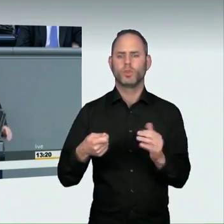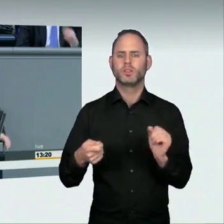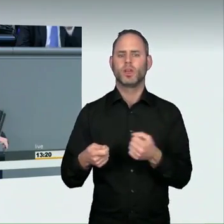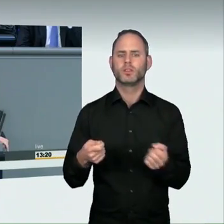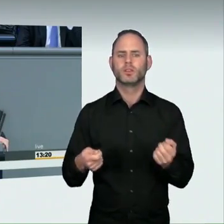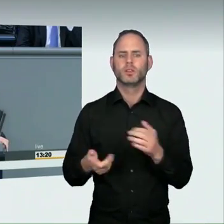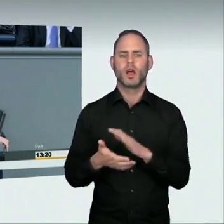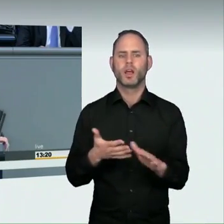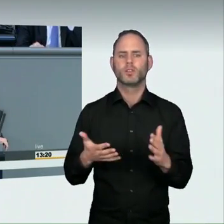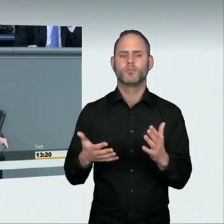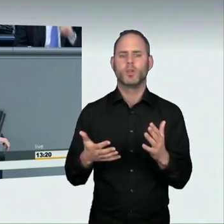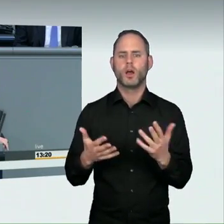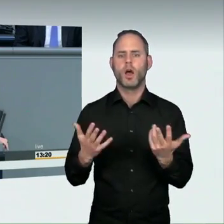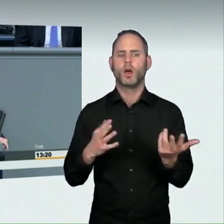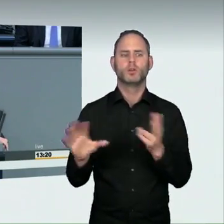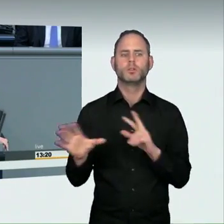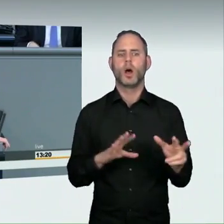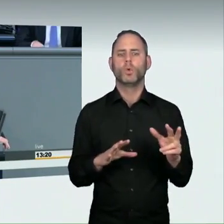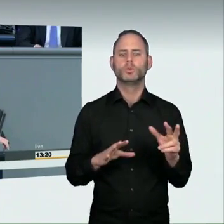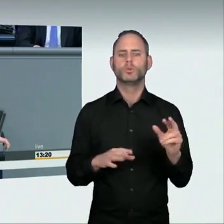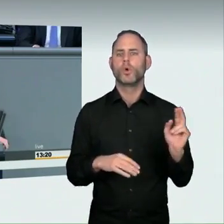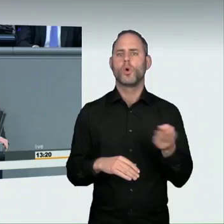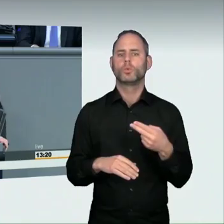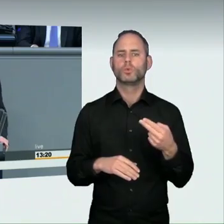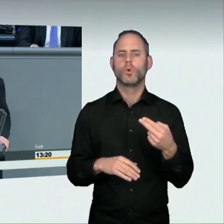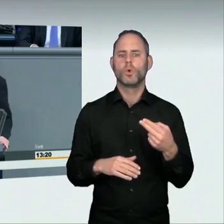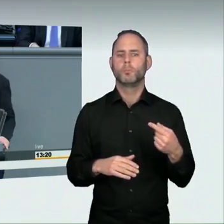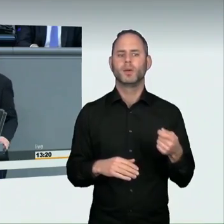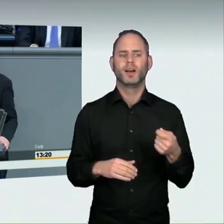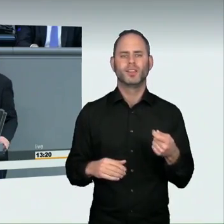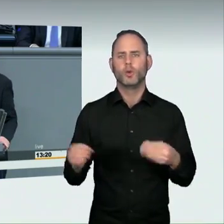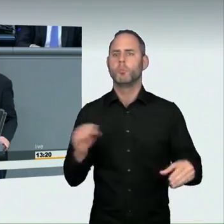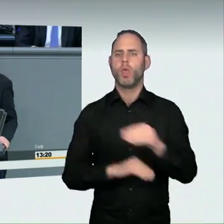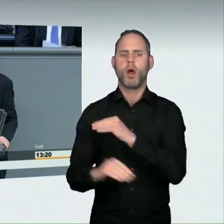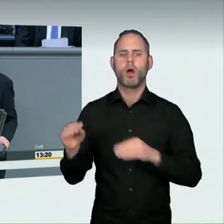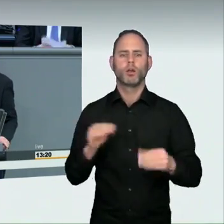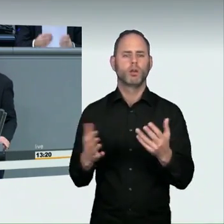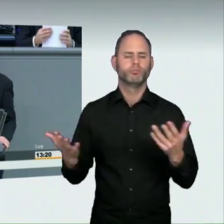Wir haben im Koalitionsvertrag vorgeschlagen, das an eine Amortisationszeit zu binden.